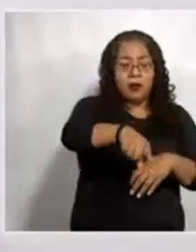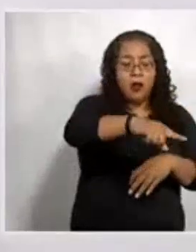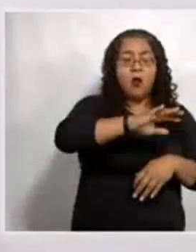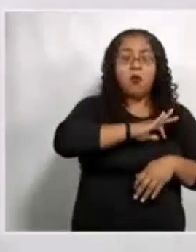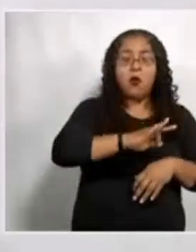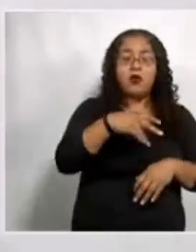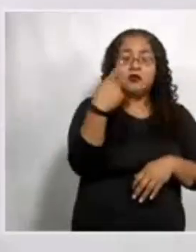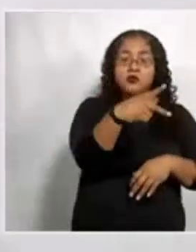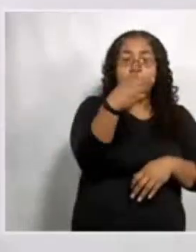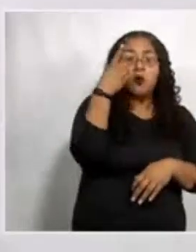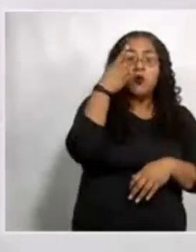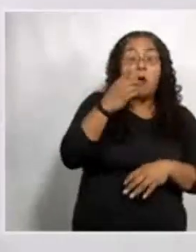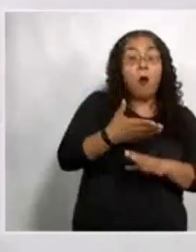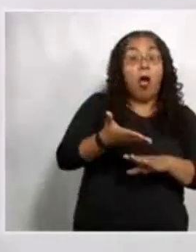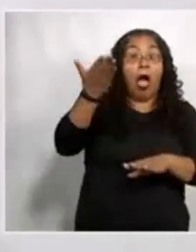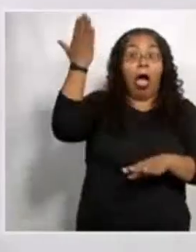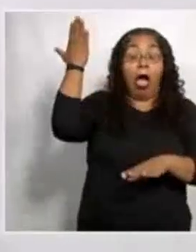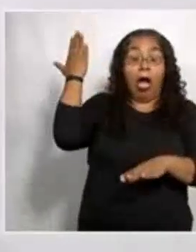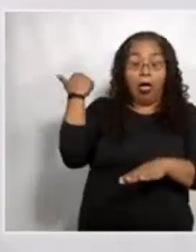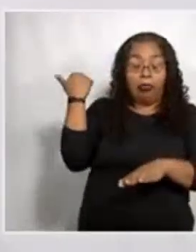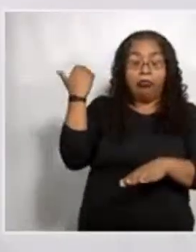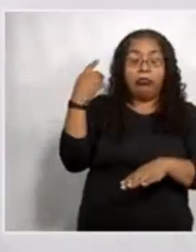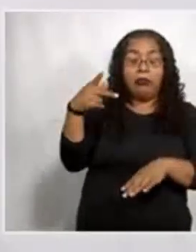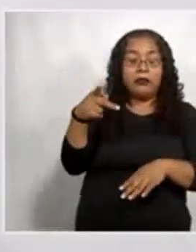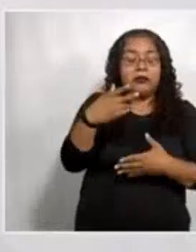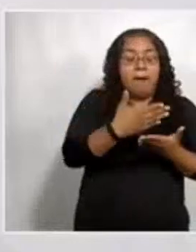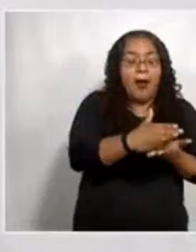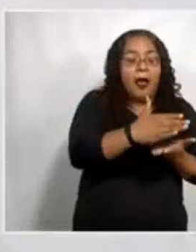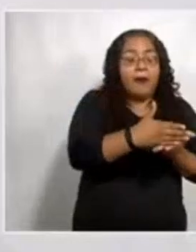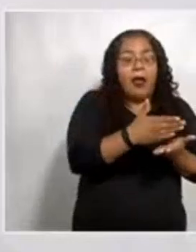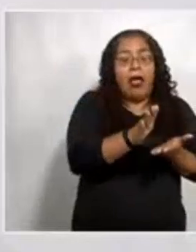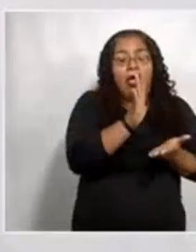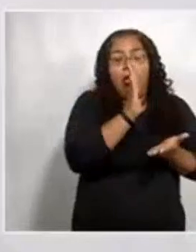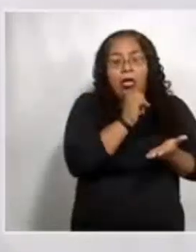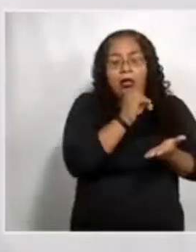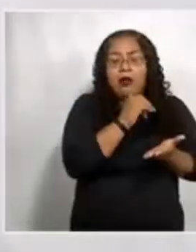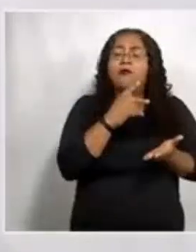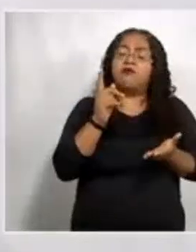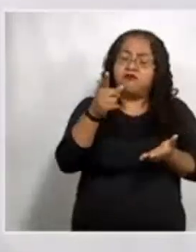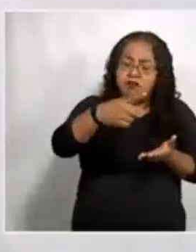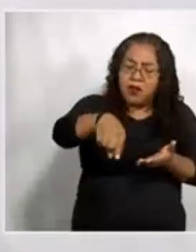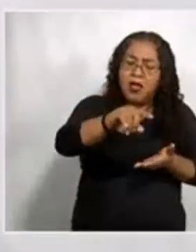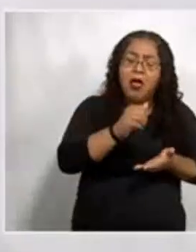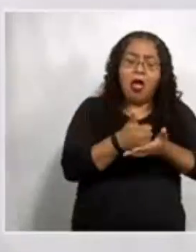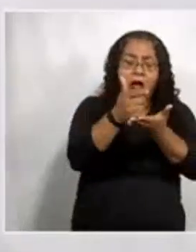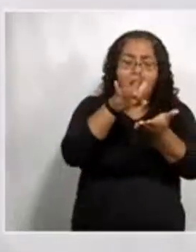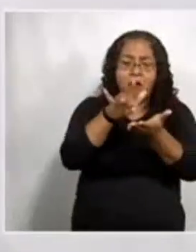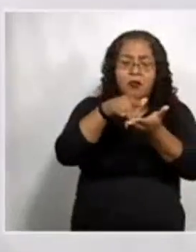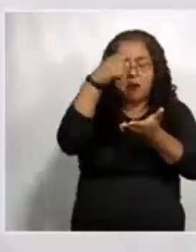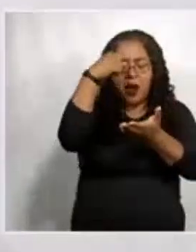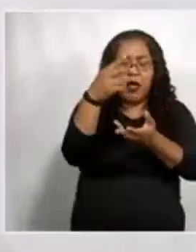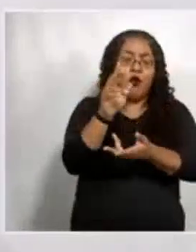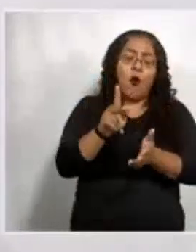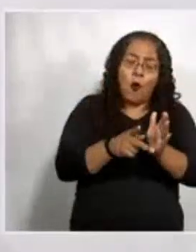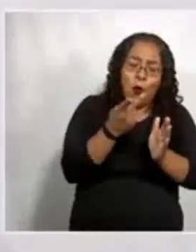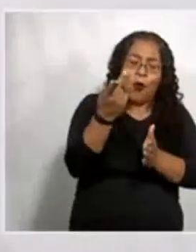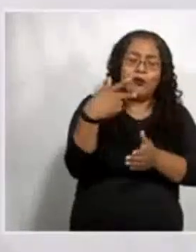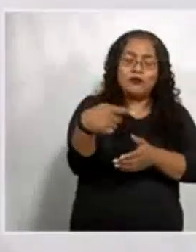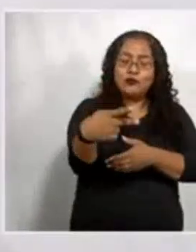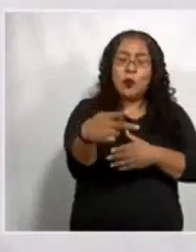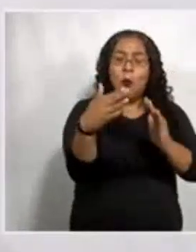de quien tuvo el crédito para poder recuperar sus viviendas de una forma accesible y con bienestar.